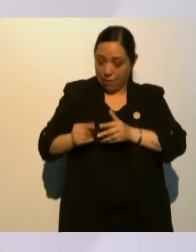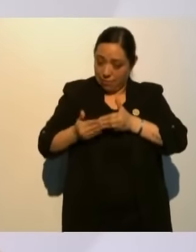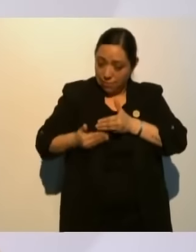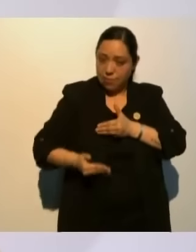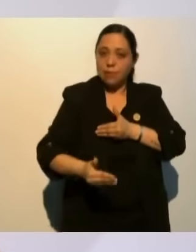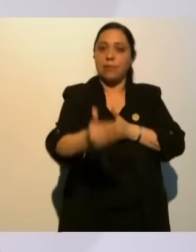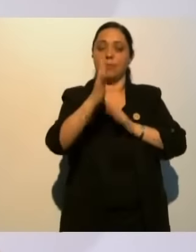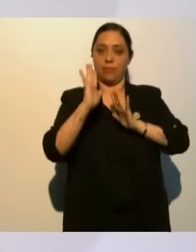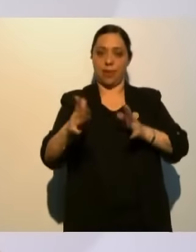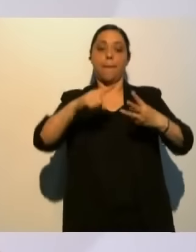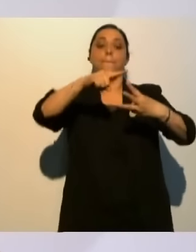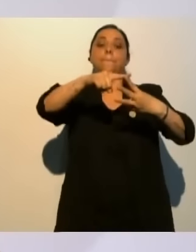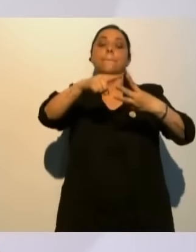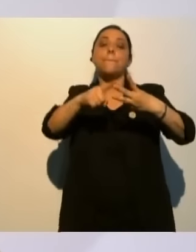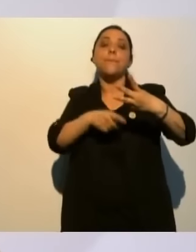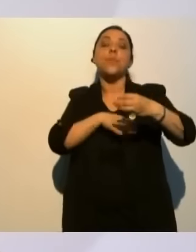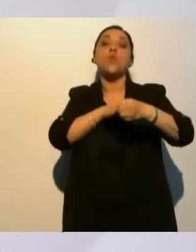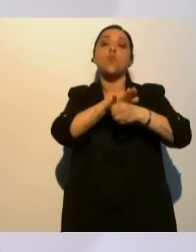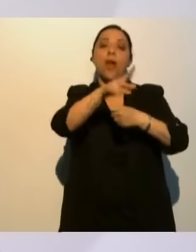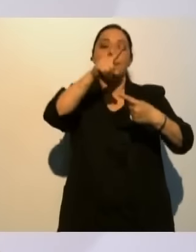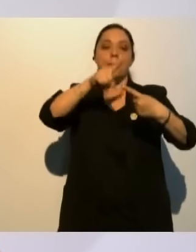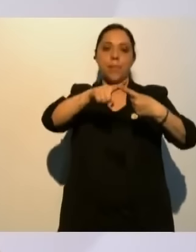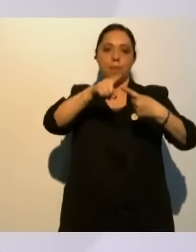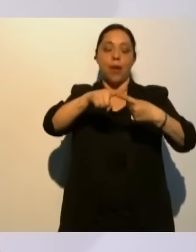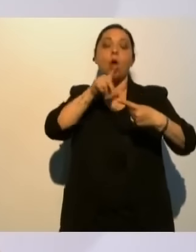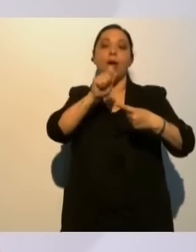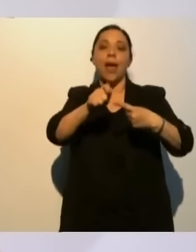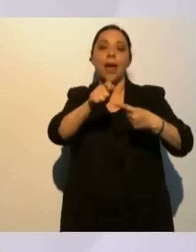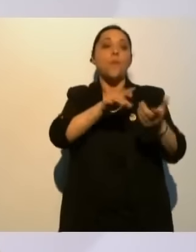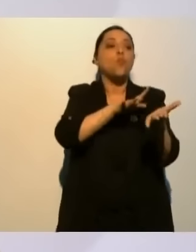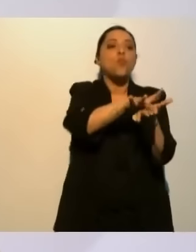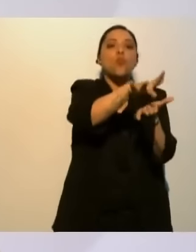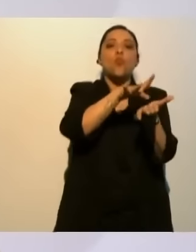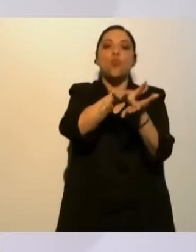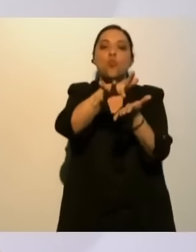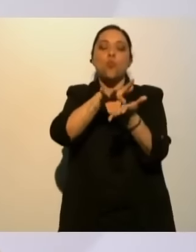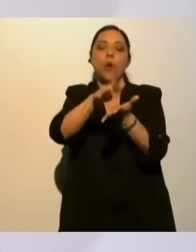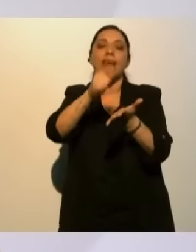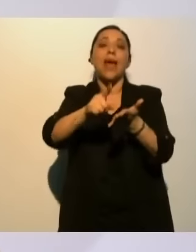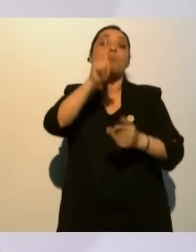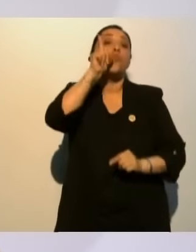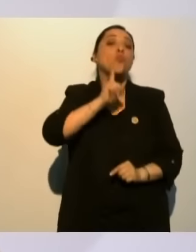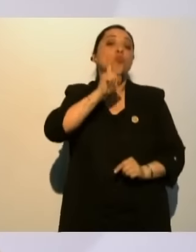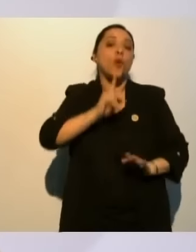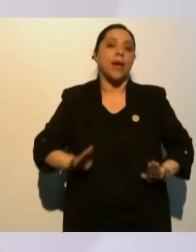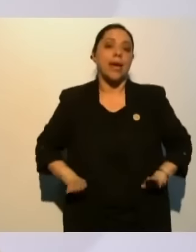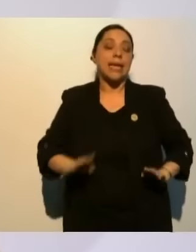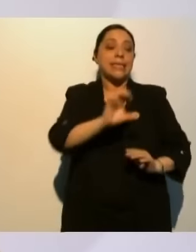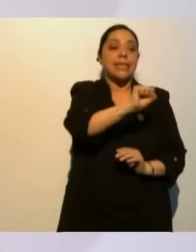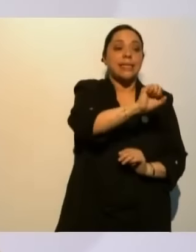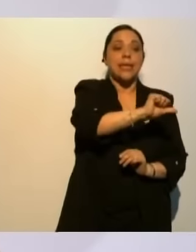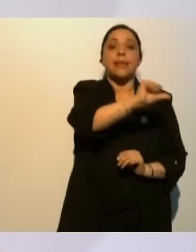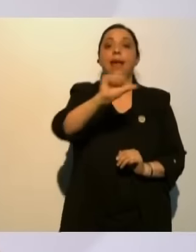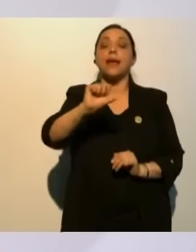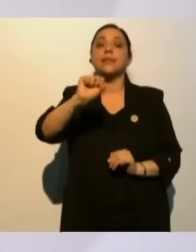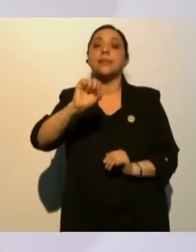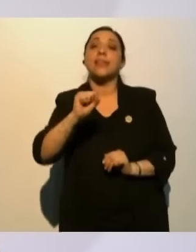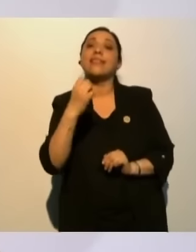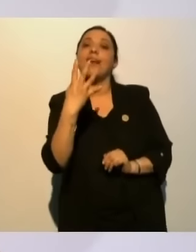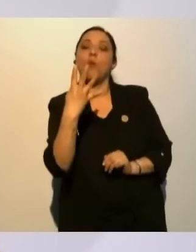el apoyo a todas las mujeres de 60 64 años de edad que en Prácticamente todo el país